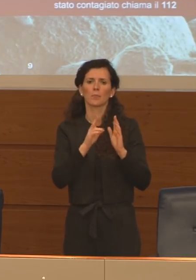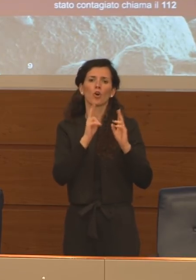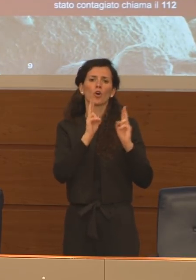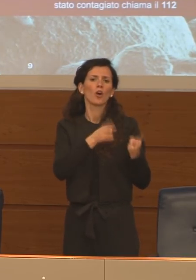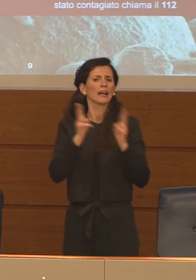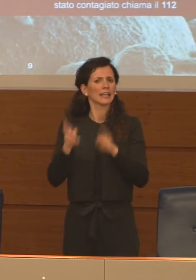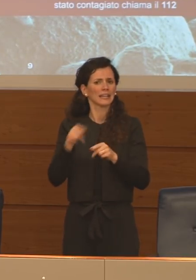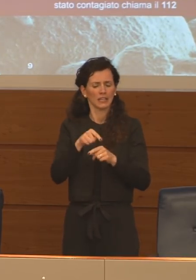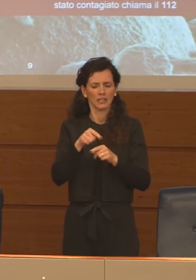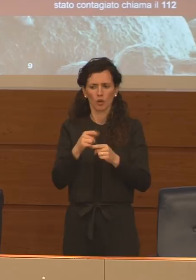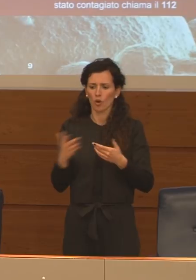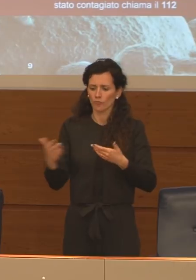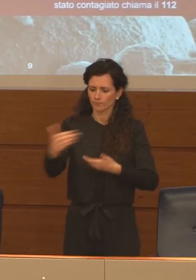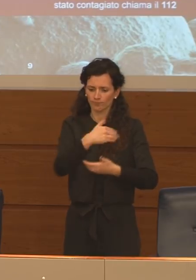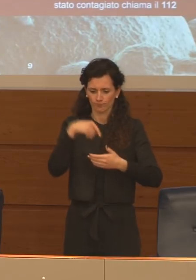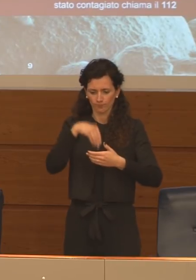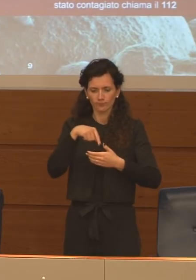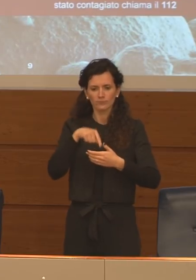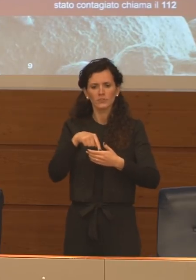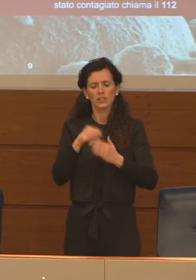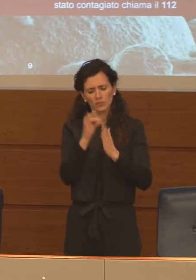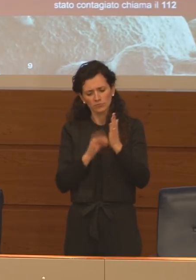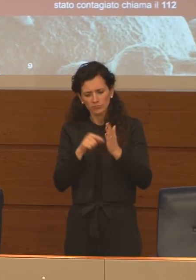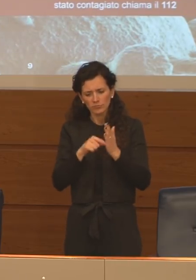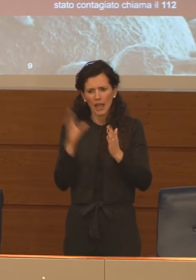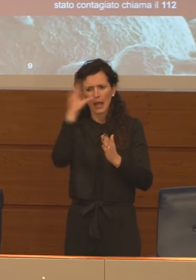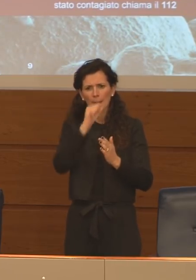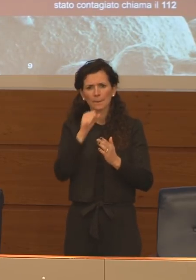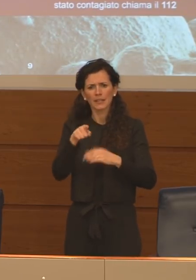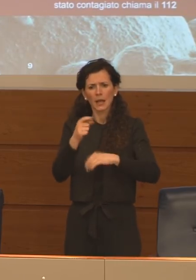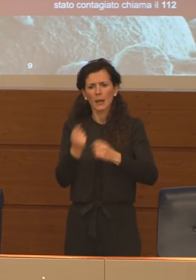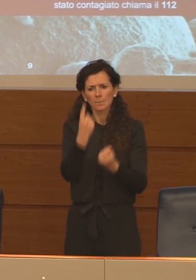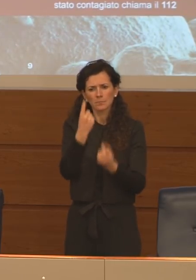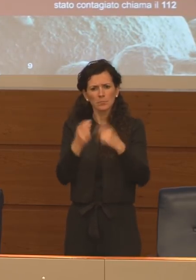anche la comprensione di come evolvono le patologie e delle caratteristiche